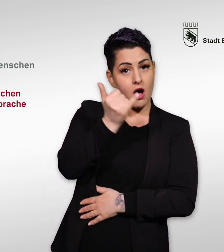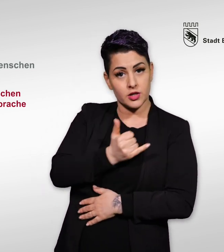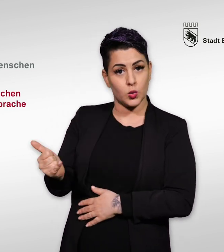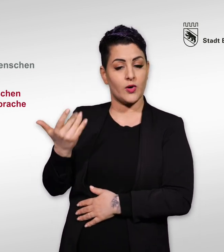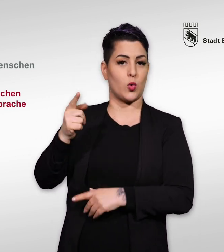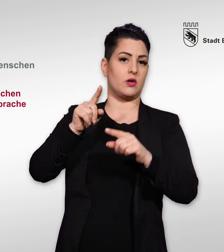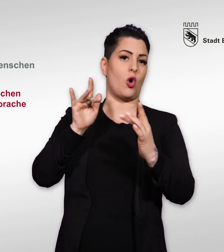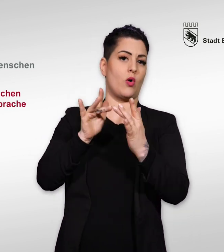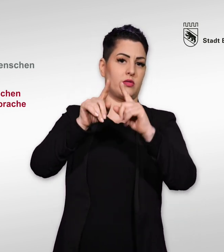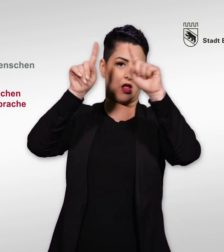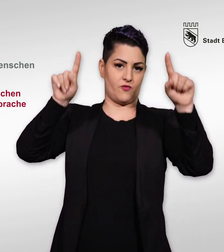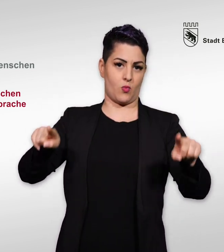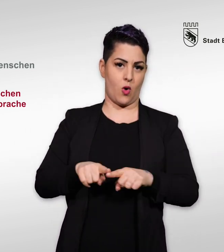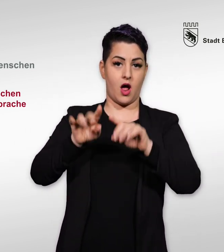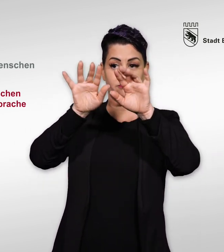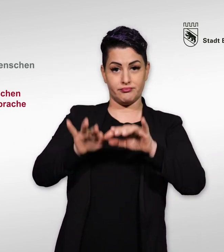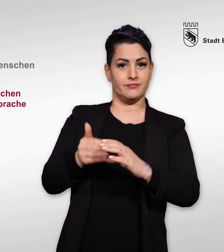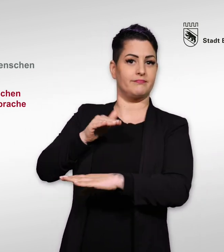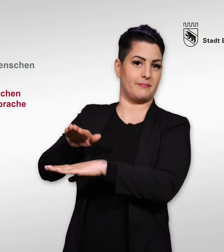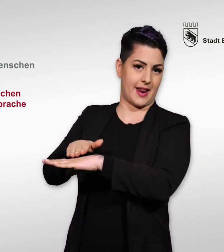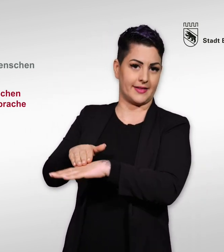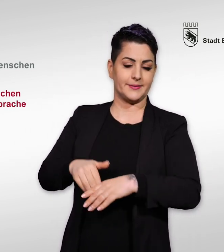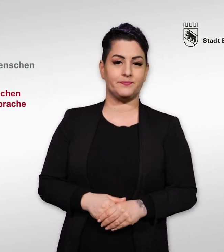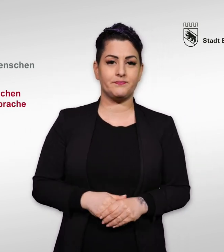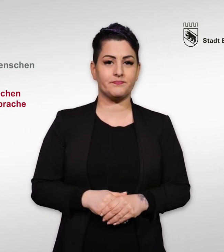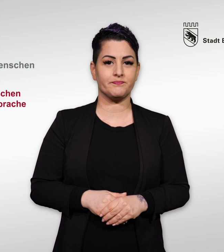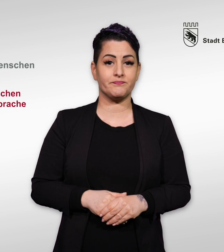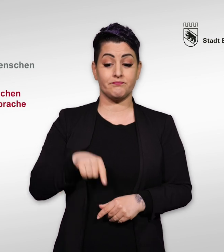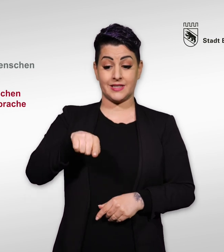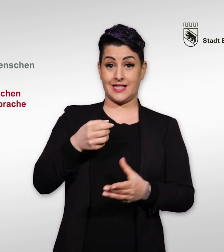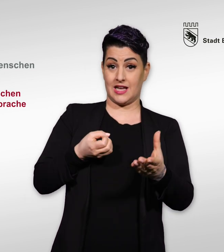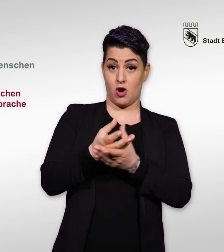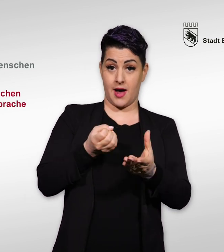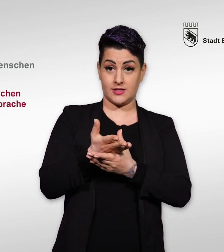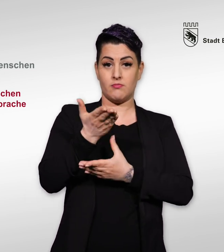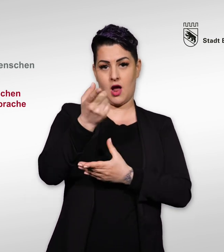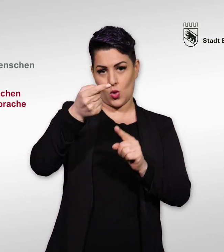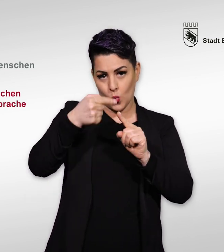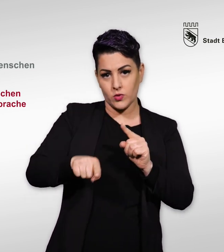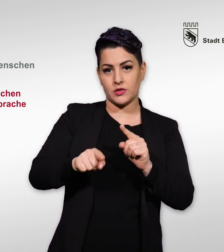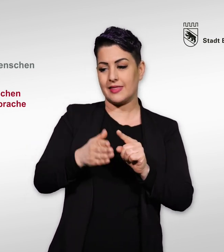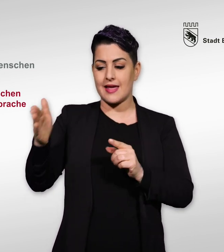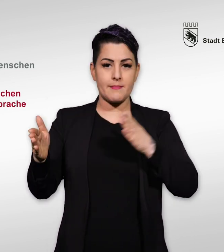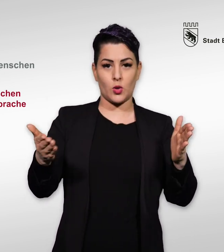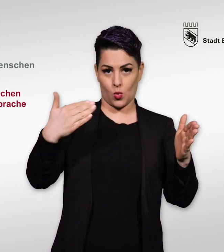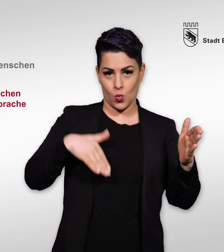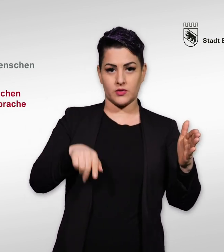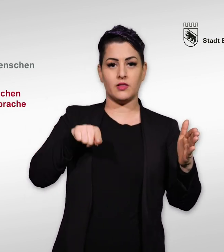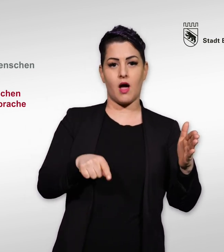der Stadt Bern telefonisch oder über das Kontaktformular. Sie finden diese Informationen in der Box «Zuständige Stelle» neben